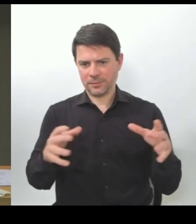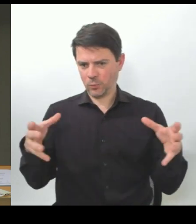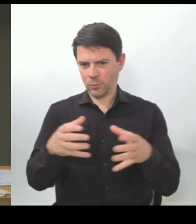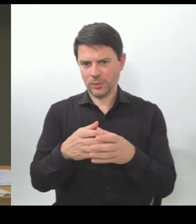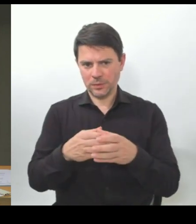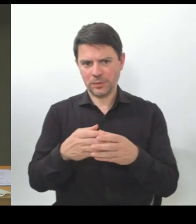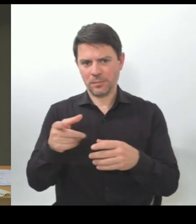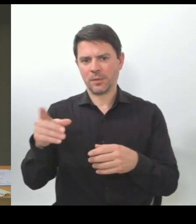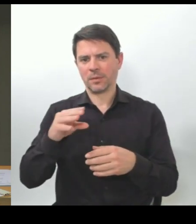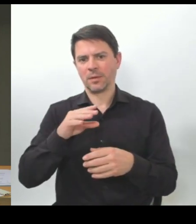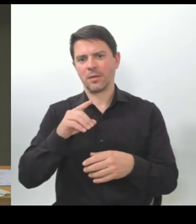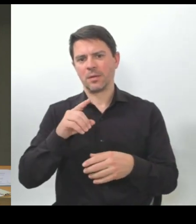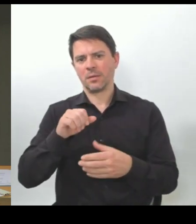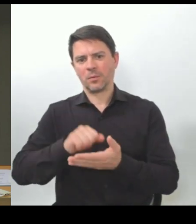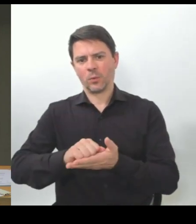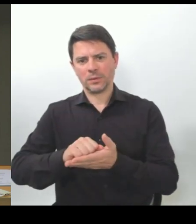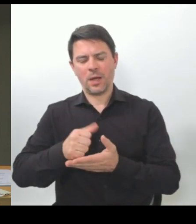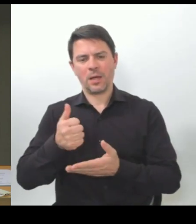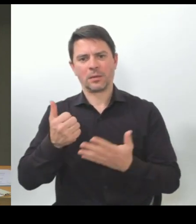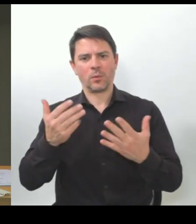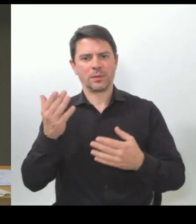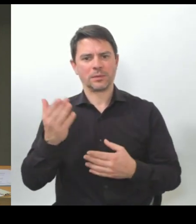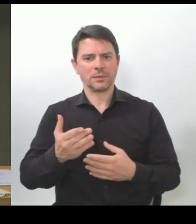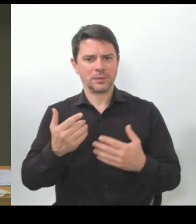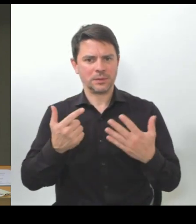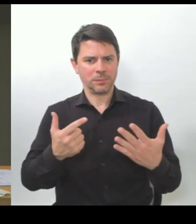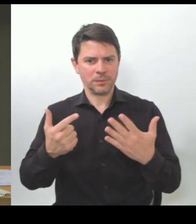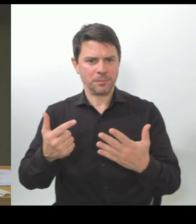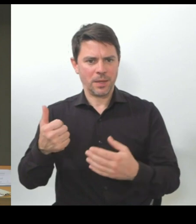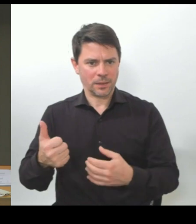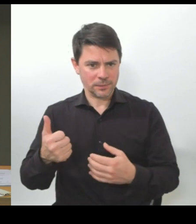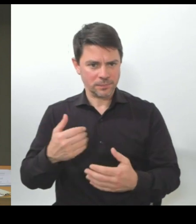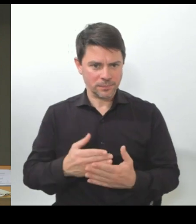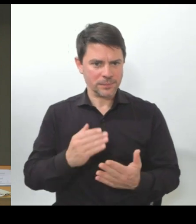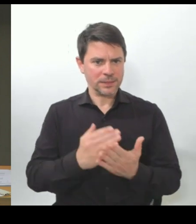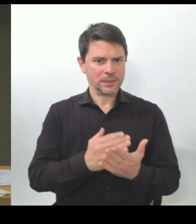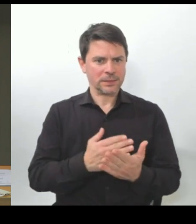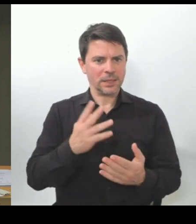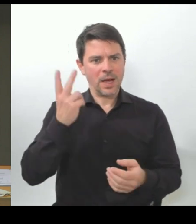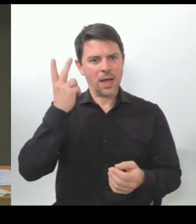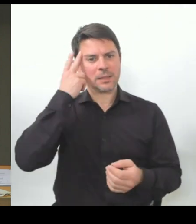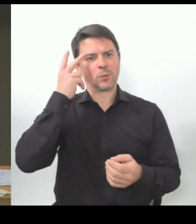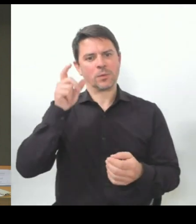Drucksache 19 830 annehmen möchte. Den bitte ich um das Handzeichen. Das sind